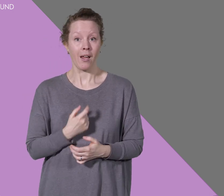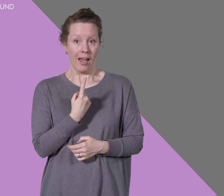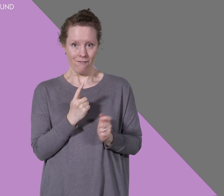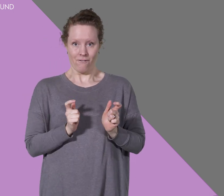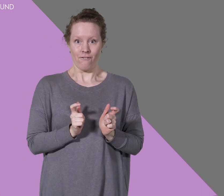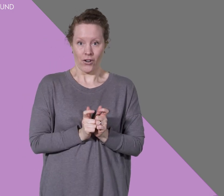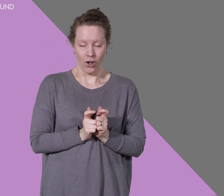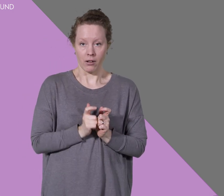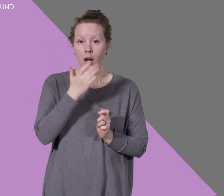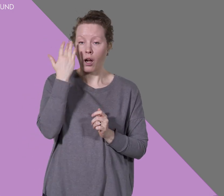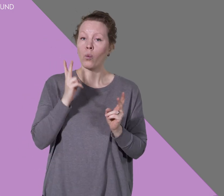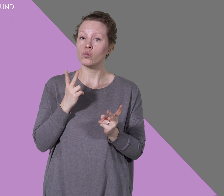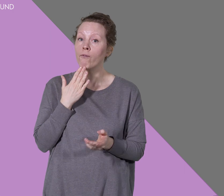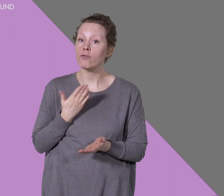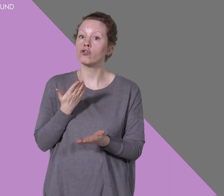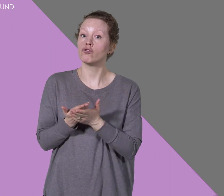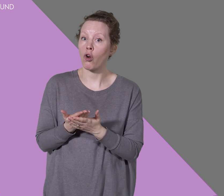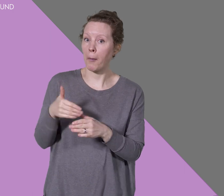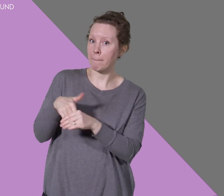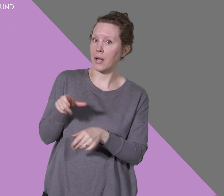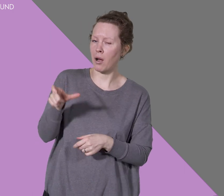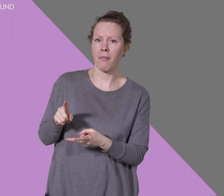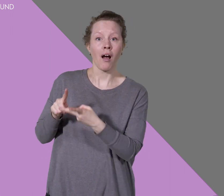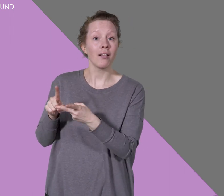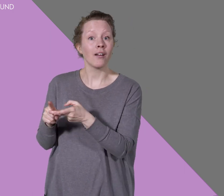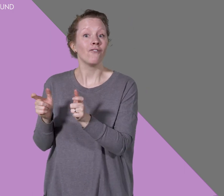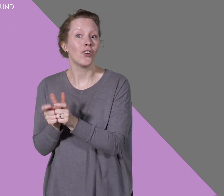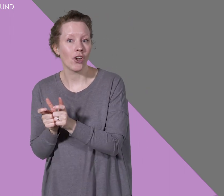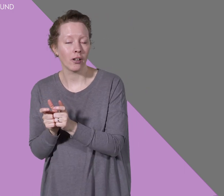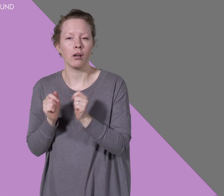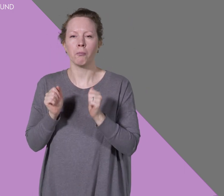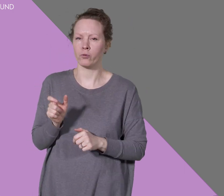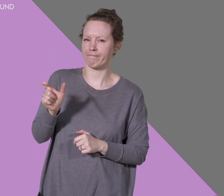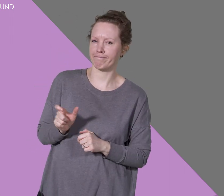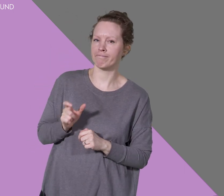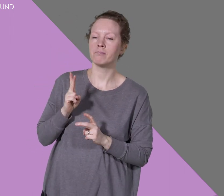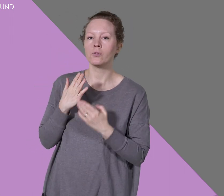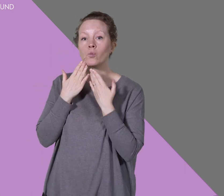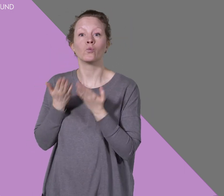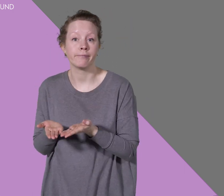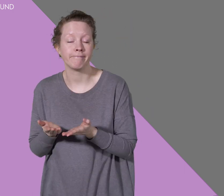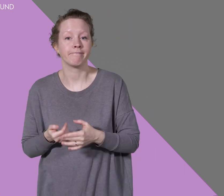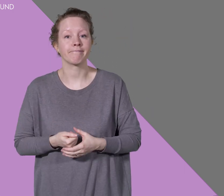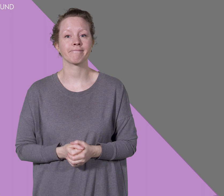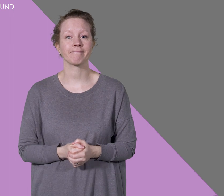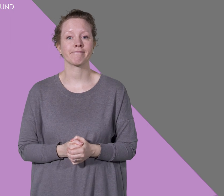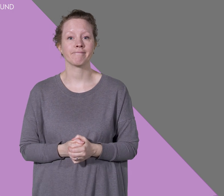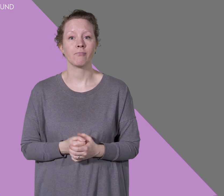En förening kan också föreslå en medlem i en annan förening - och föreningen måste be om den föreslagna personens samtycke till att bli uppställd.